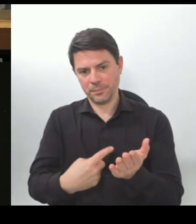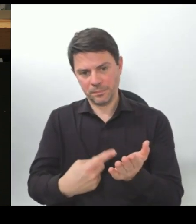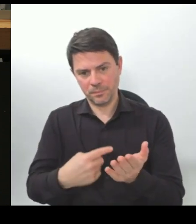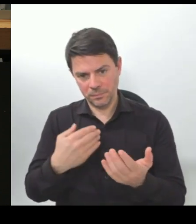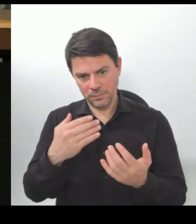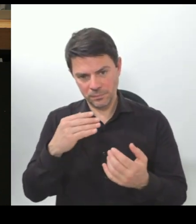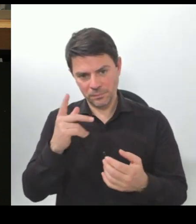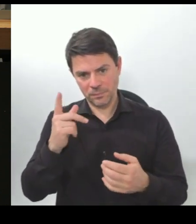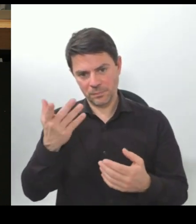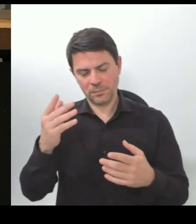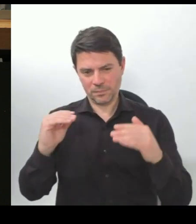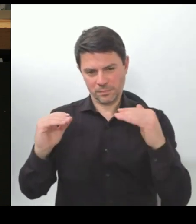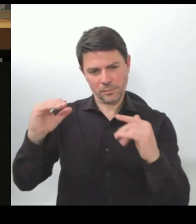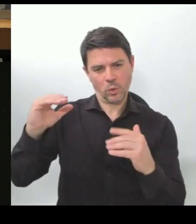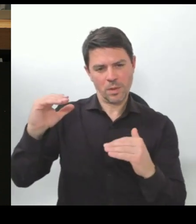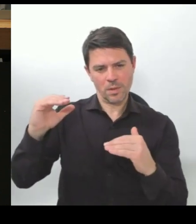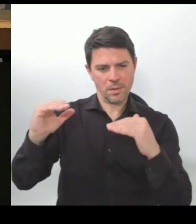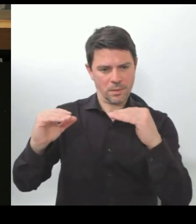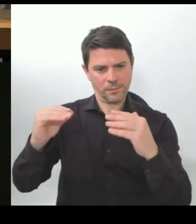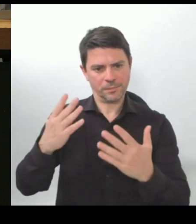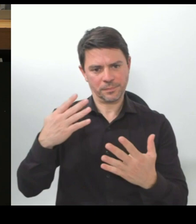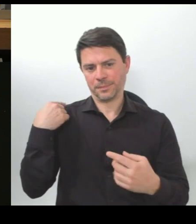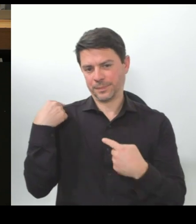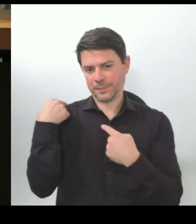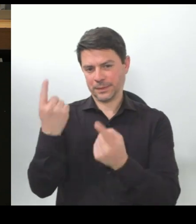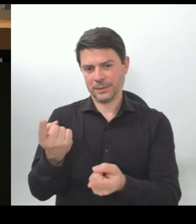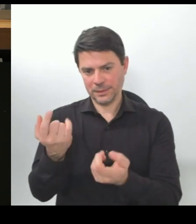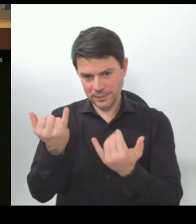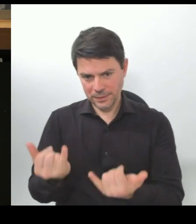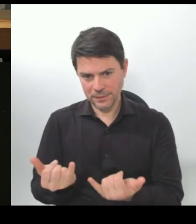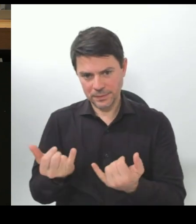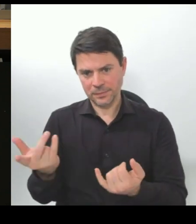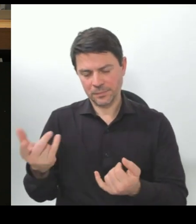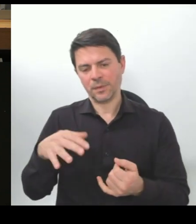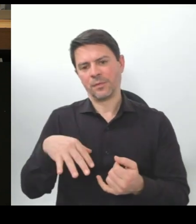die Beamtenbesoldung auf die Bundesbesoldung zum Maßstab nimmt. (Beifall)